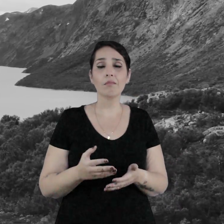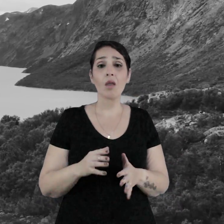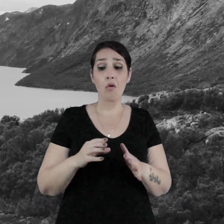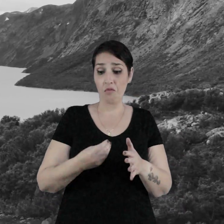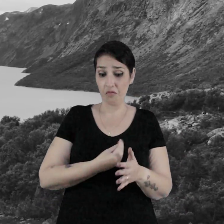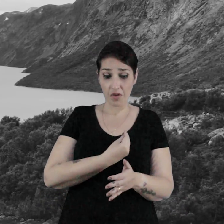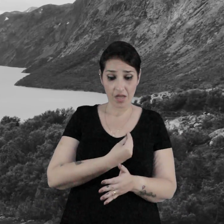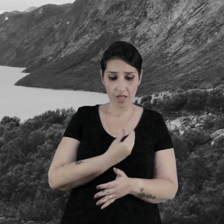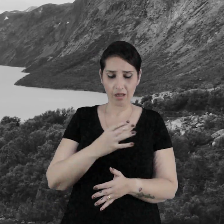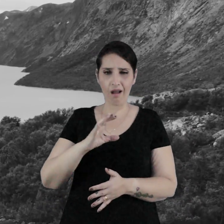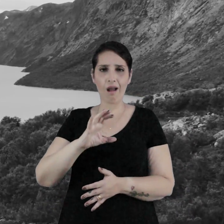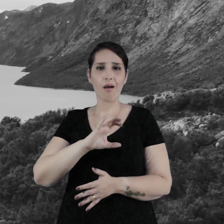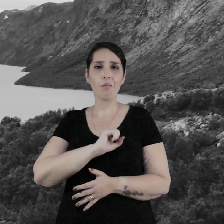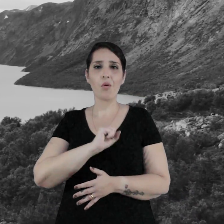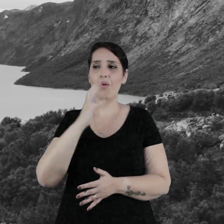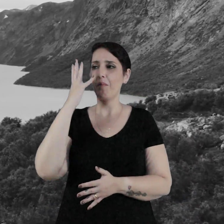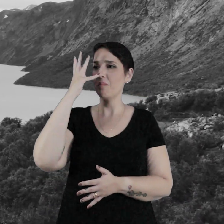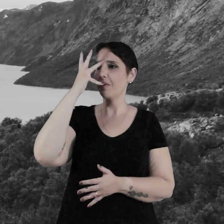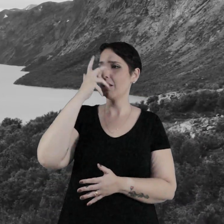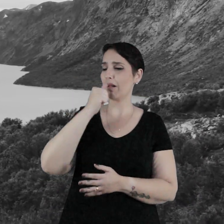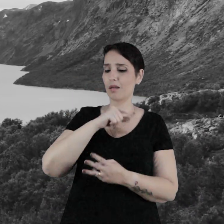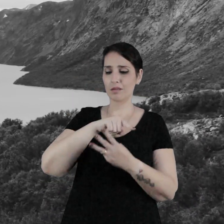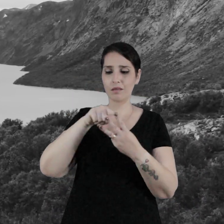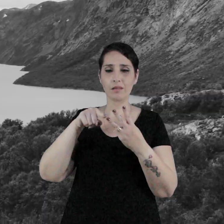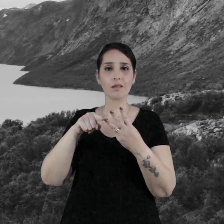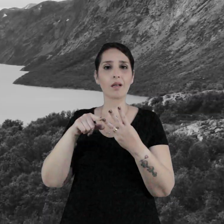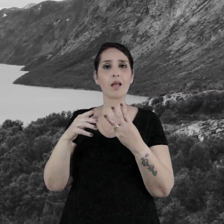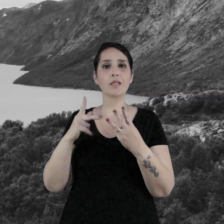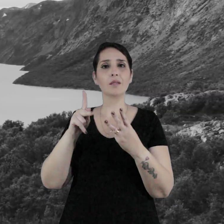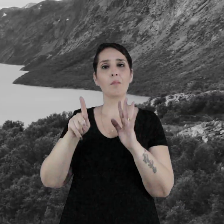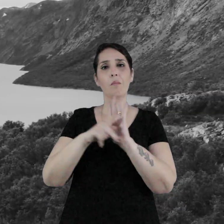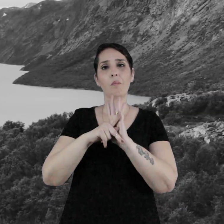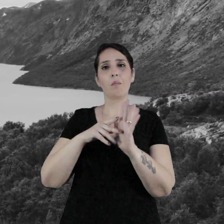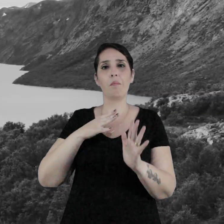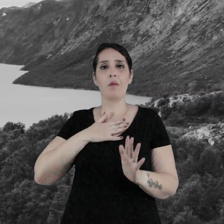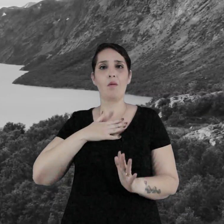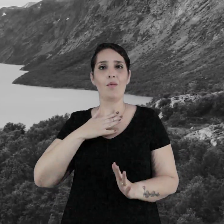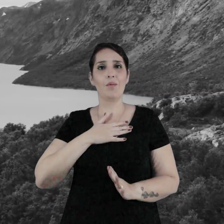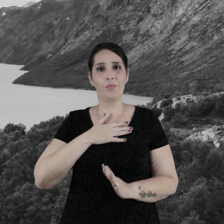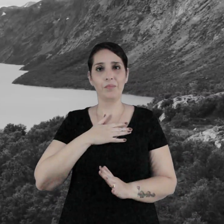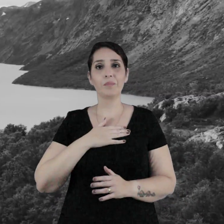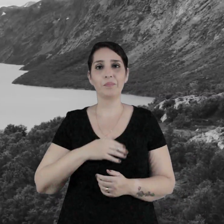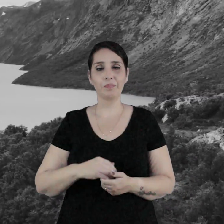Vida, Amor. Beleza. Eis a minha Trindade.